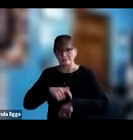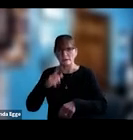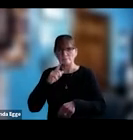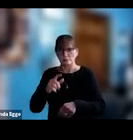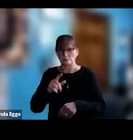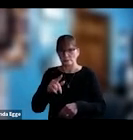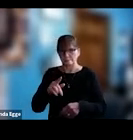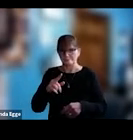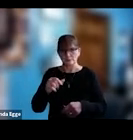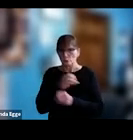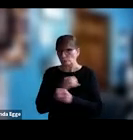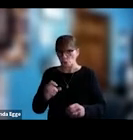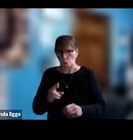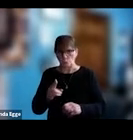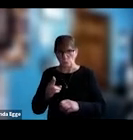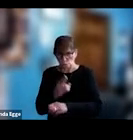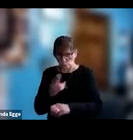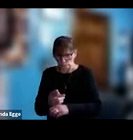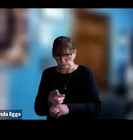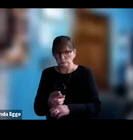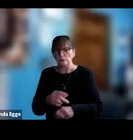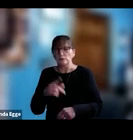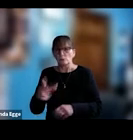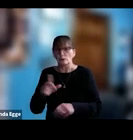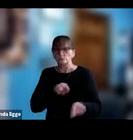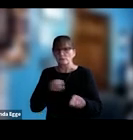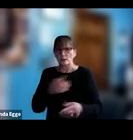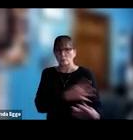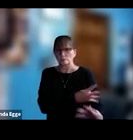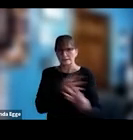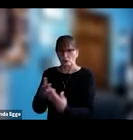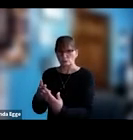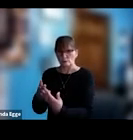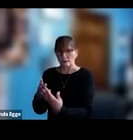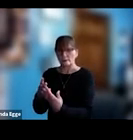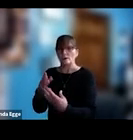o periodos de no consumo mientras estuvo encarcelada, en realidad todos sabemos es que esos registros